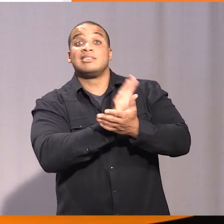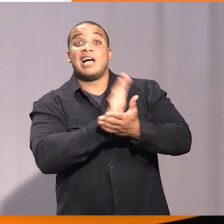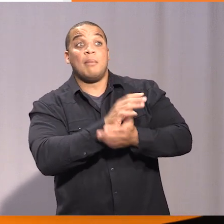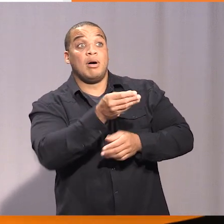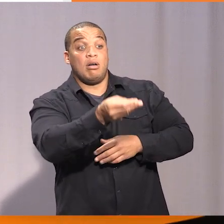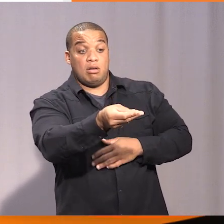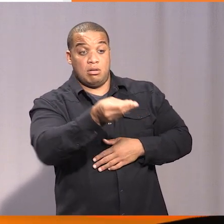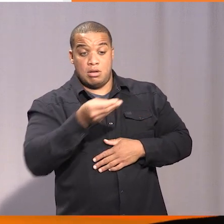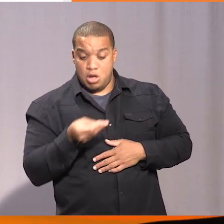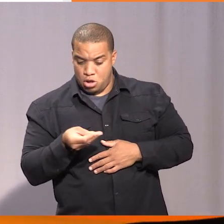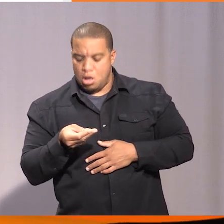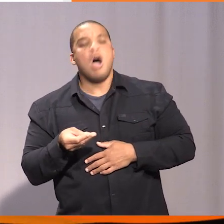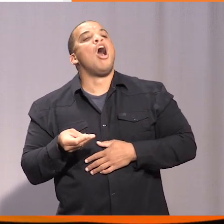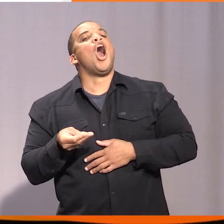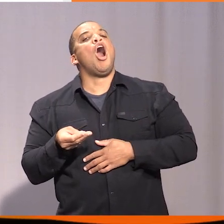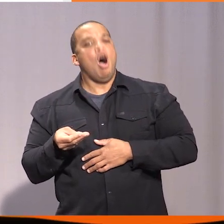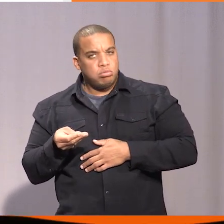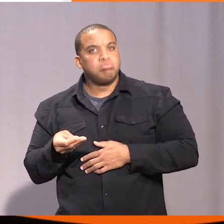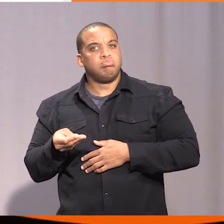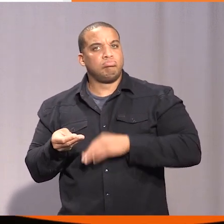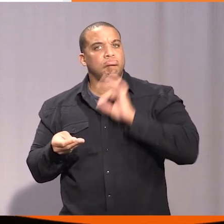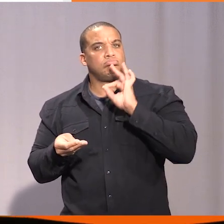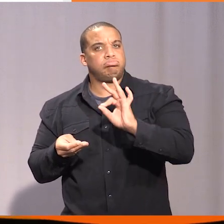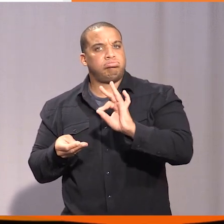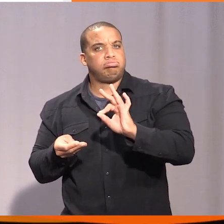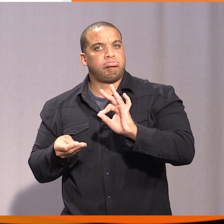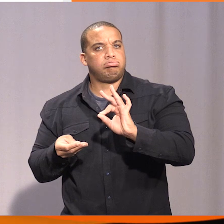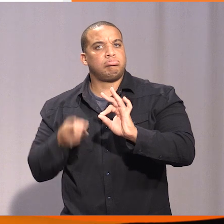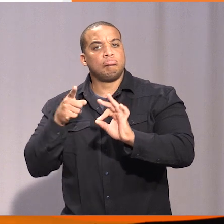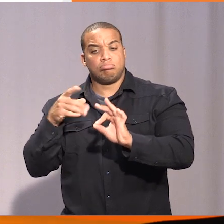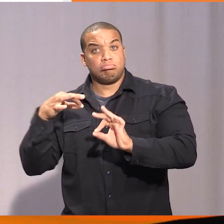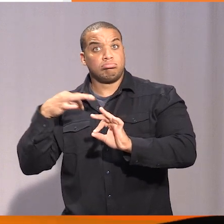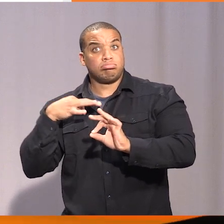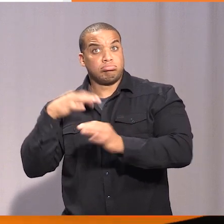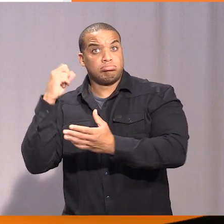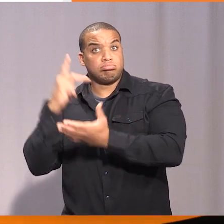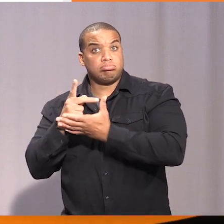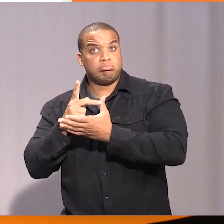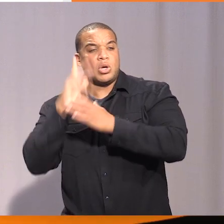correo electrónico de BCC, o el correo electrónico que utilizaron al matricularse a BCC.